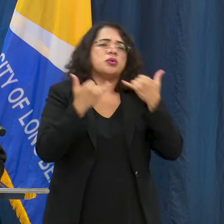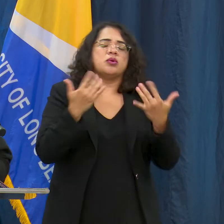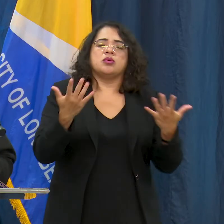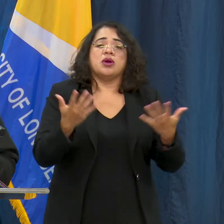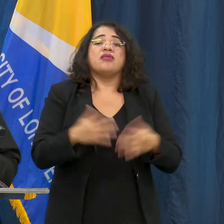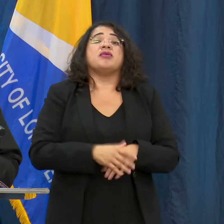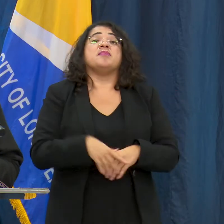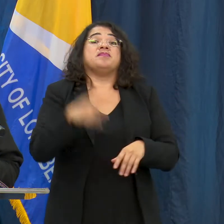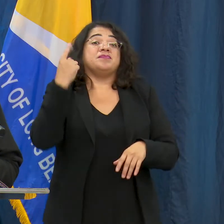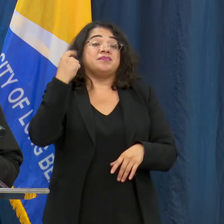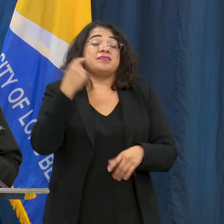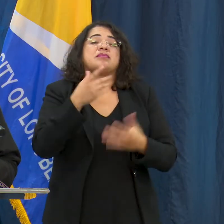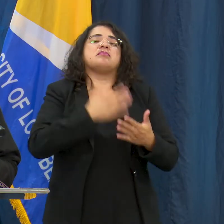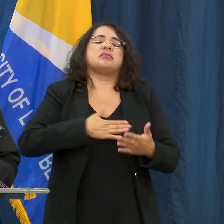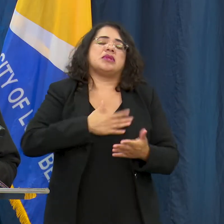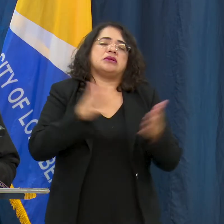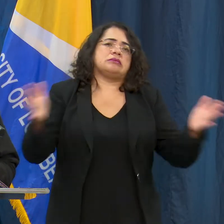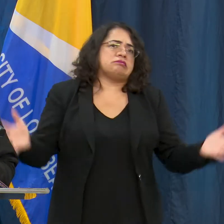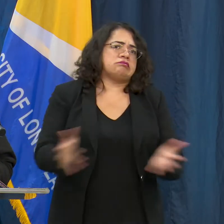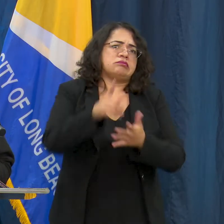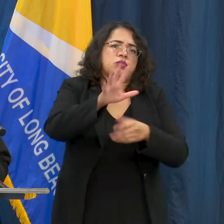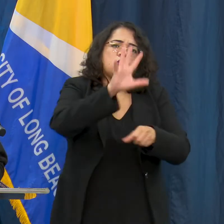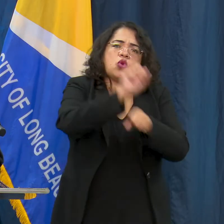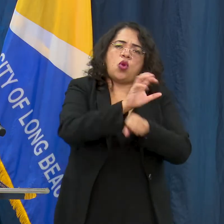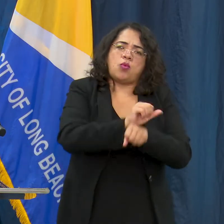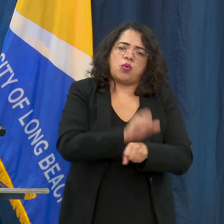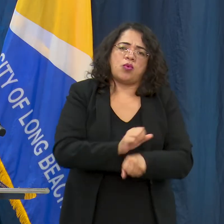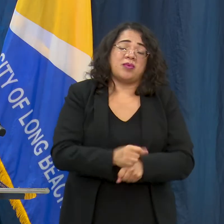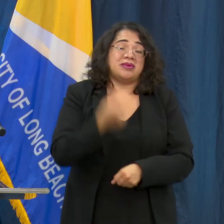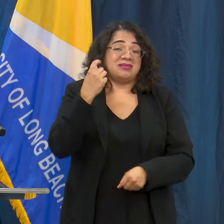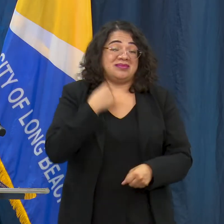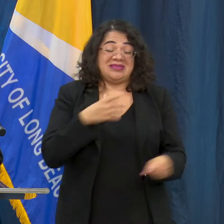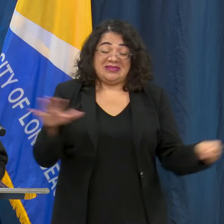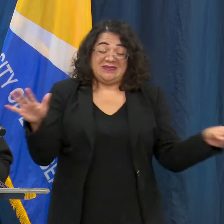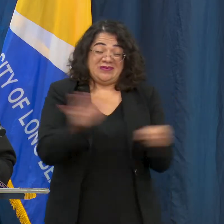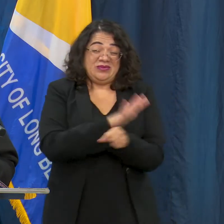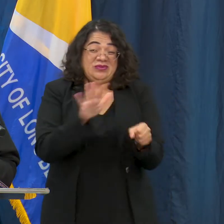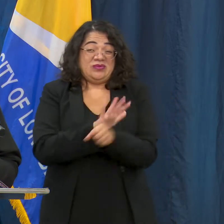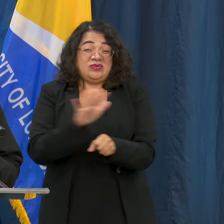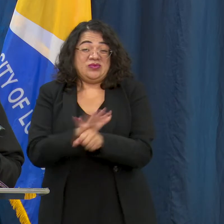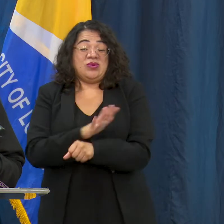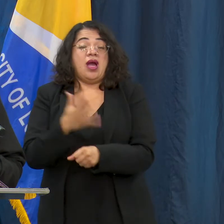hemos visto muchas a un amento de personas que estan tratando de llegar a